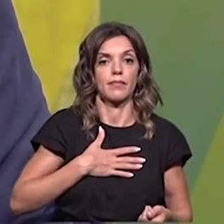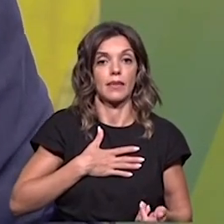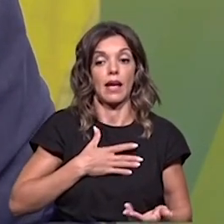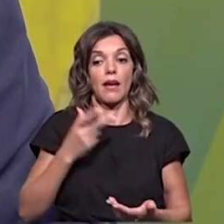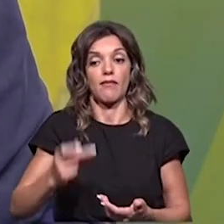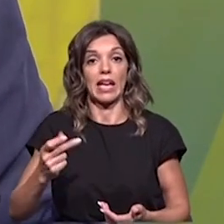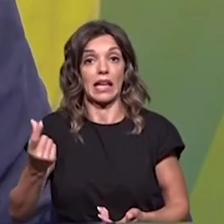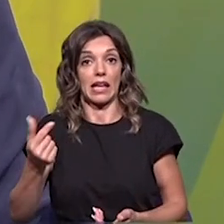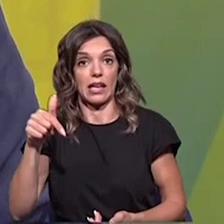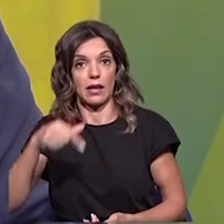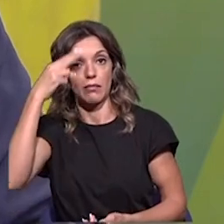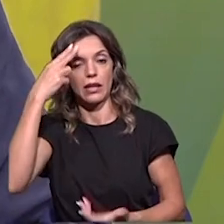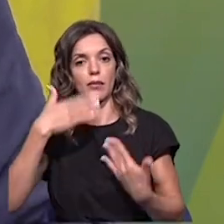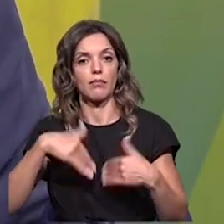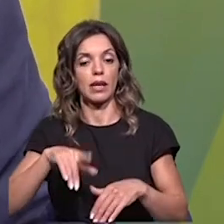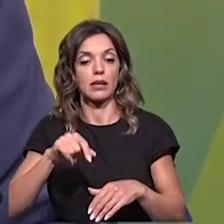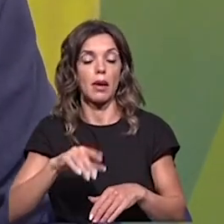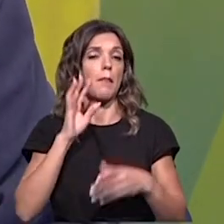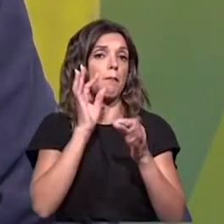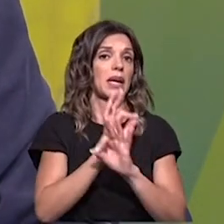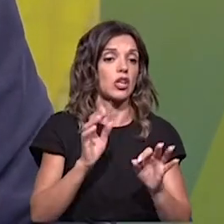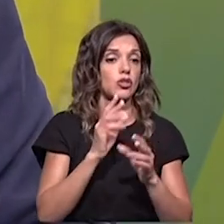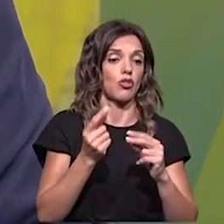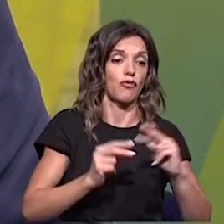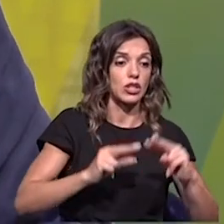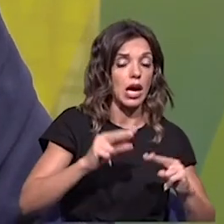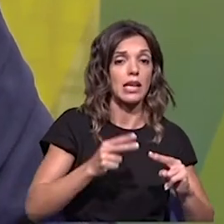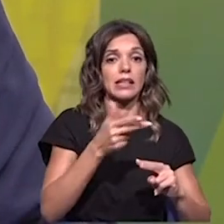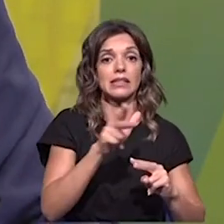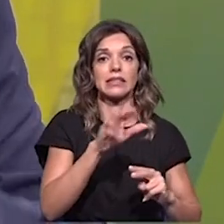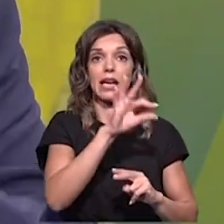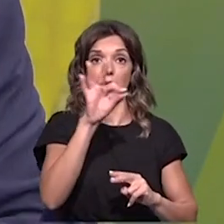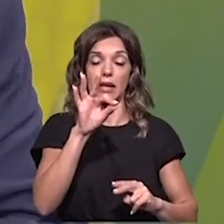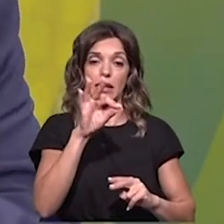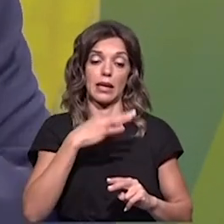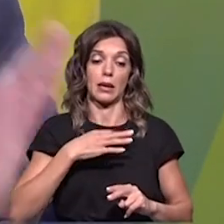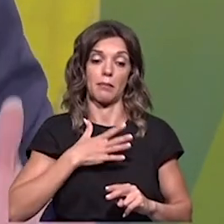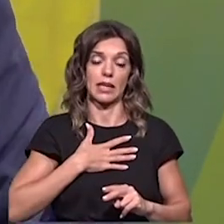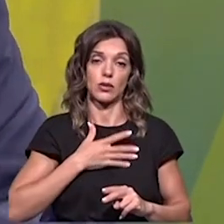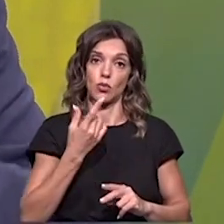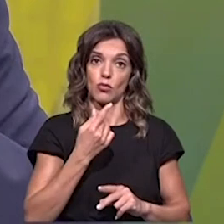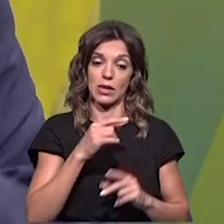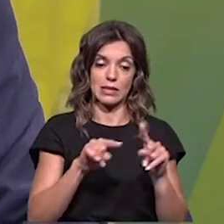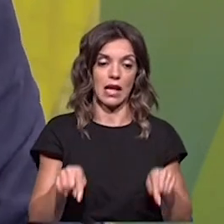mas também é boa para paraísos fiscais, para ter 100 empresas numa sala. A Zona franca também é boa… para certas situações…